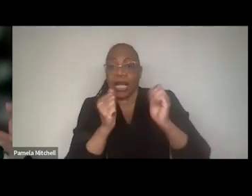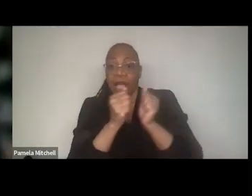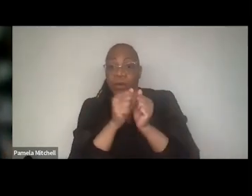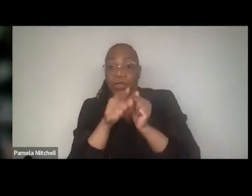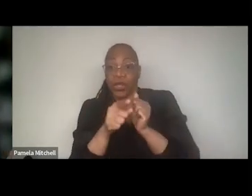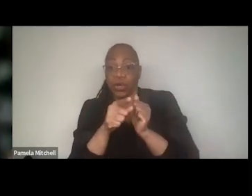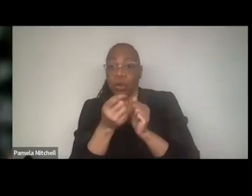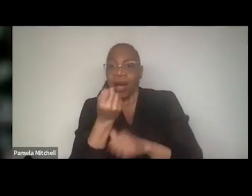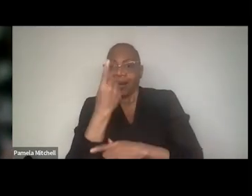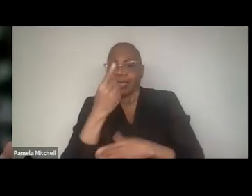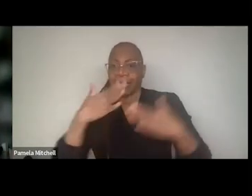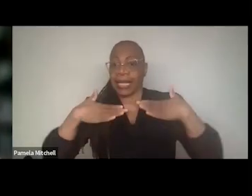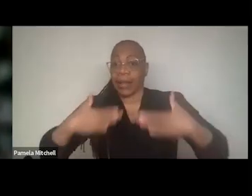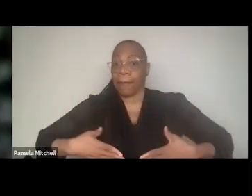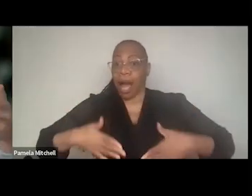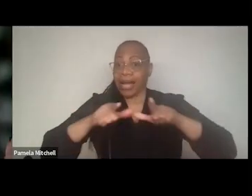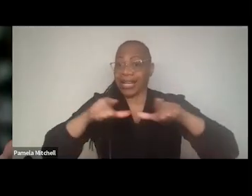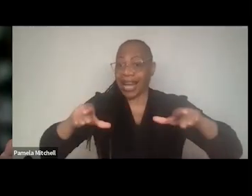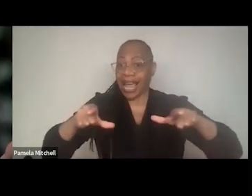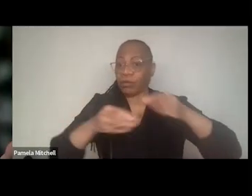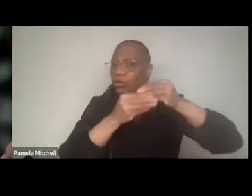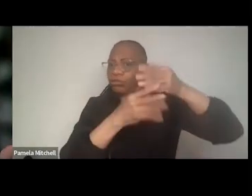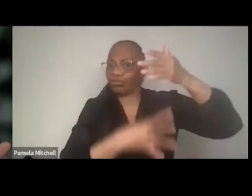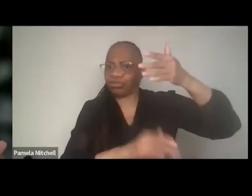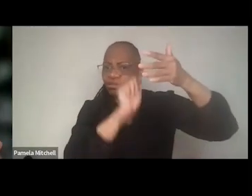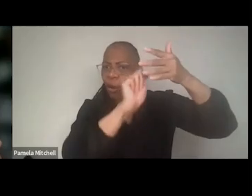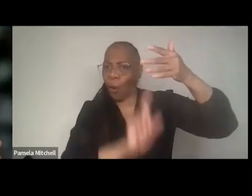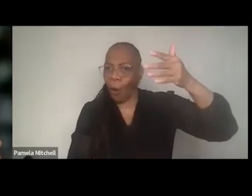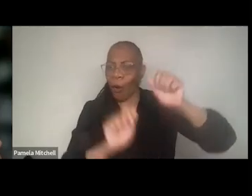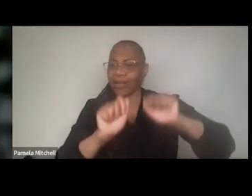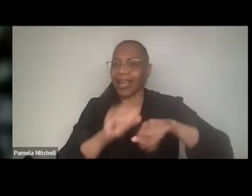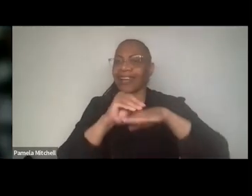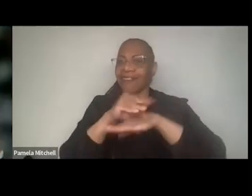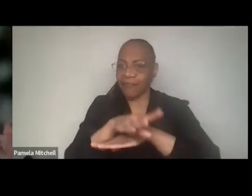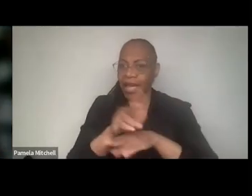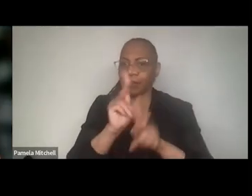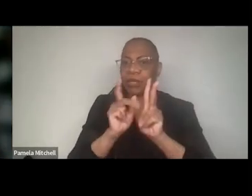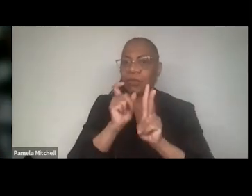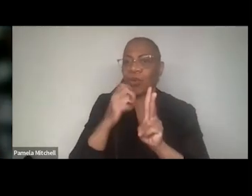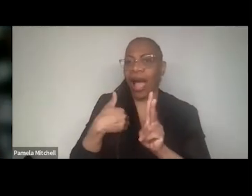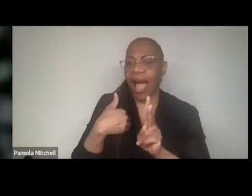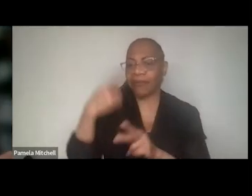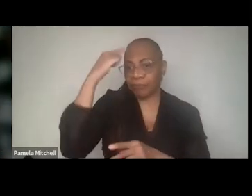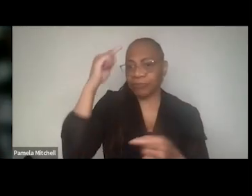todo eso puede ser afectado por una lesión cerebral. Y es, nuevamente, otro tipo de síntoma común que las personas experimentan, lo cual puede afectar su capacidad